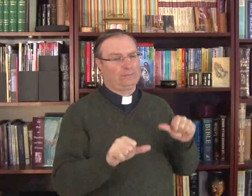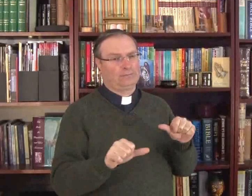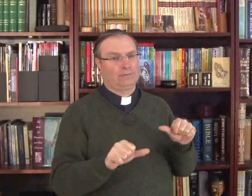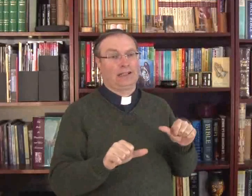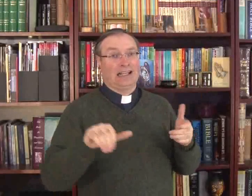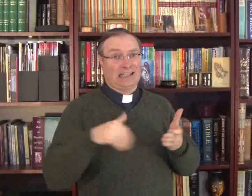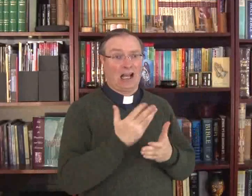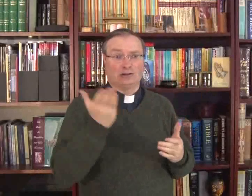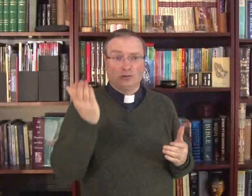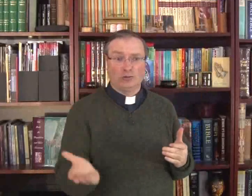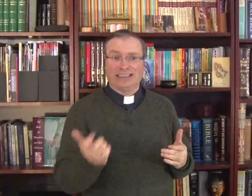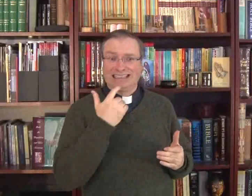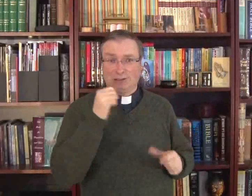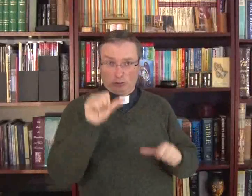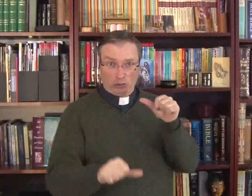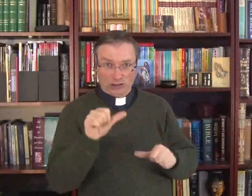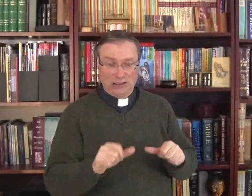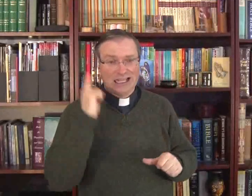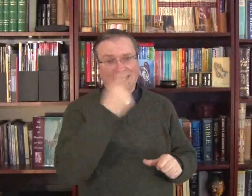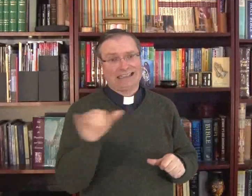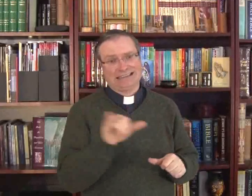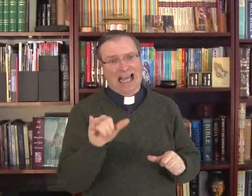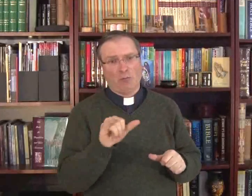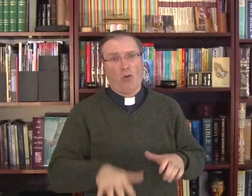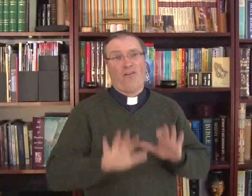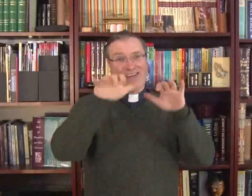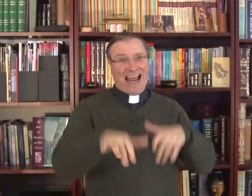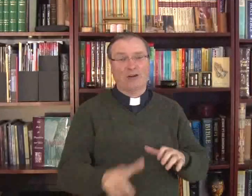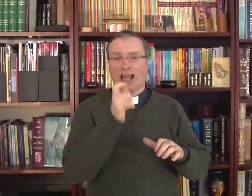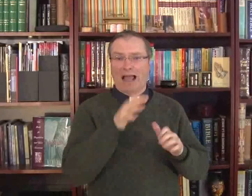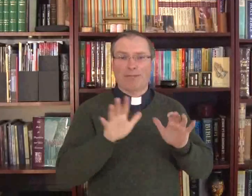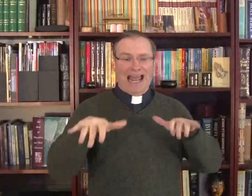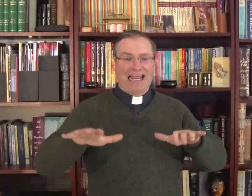car celui qui doute ressemble aux vagues de la mer